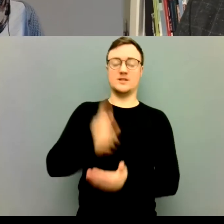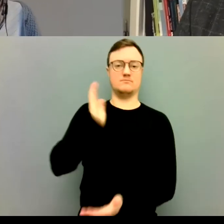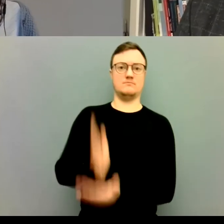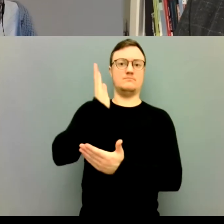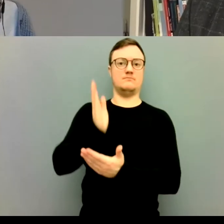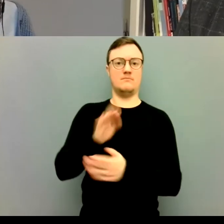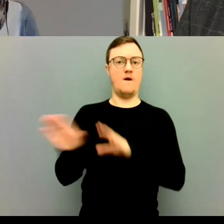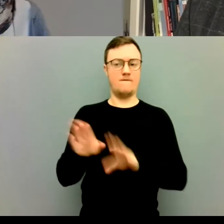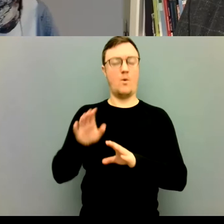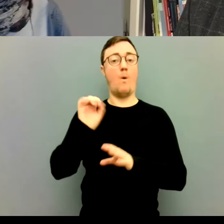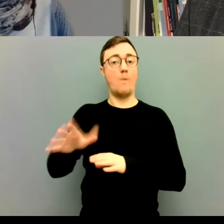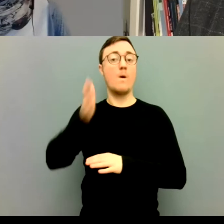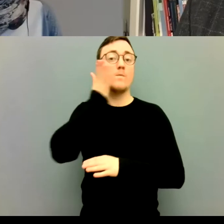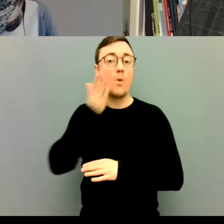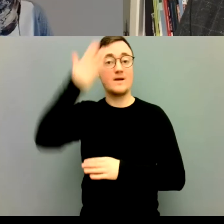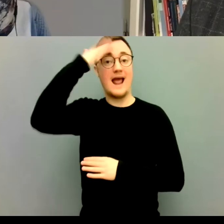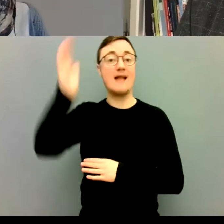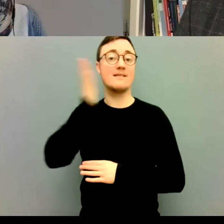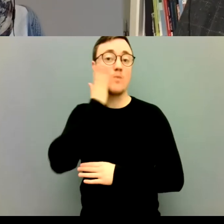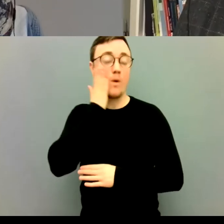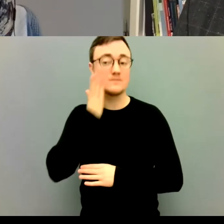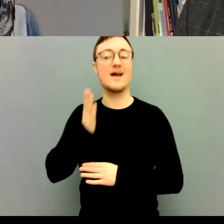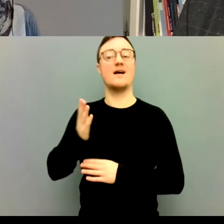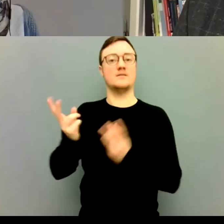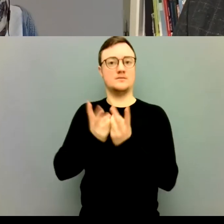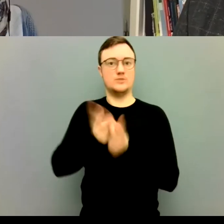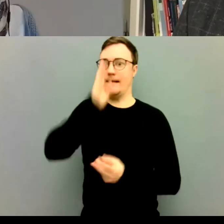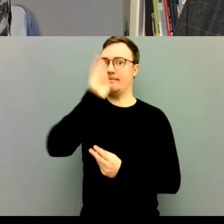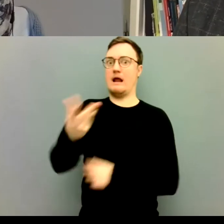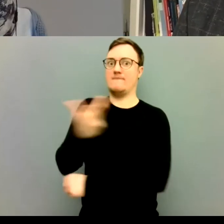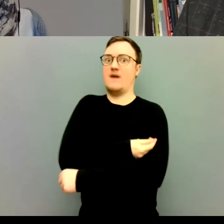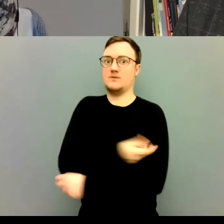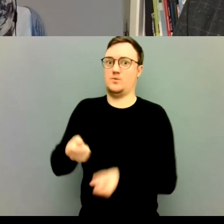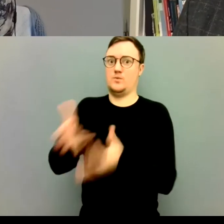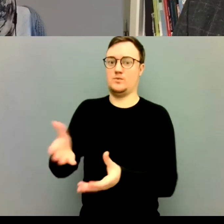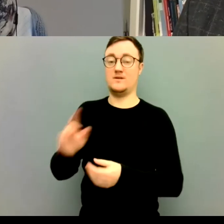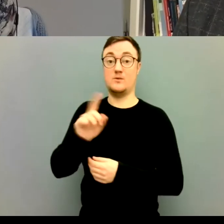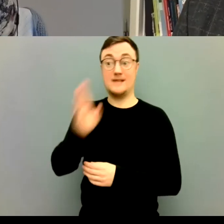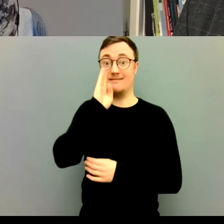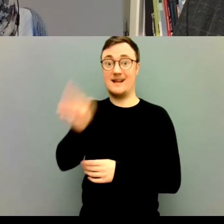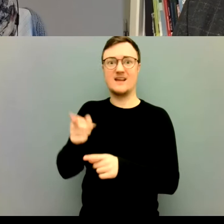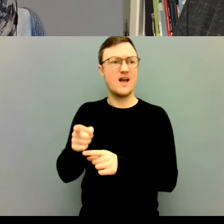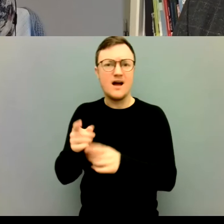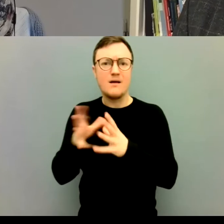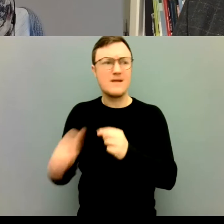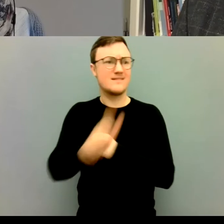på äldreboende är man prioriterad och ska få vaccination så fort som möjligt-